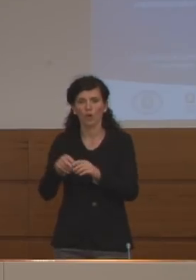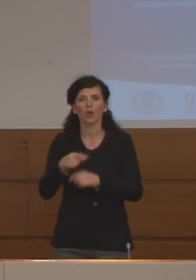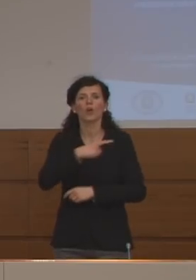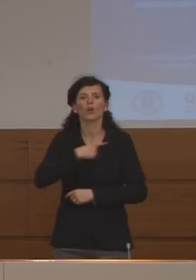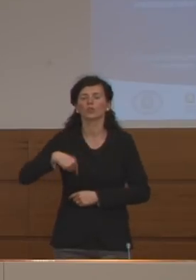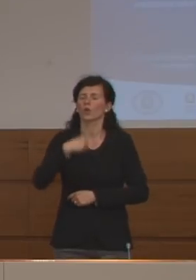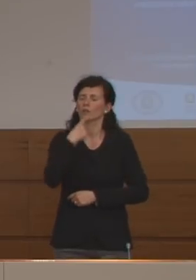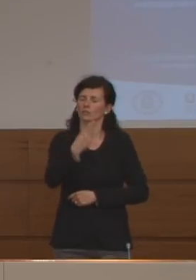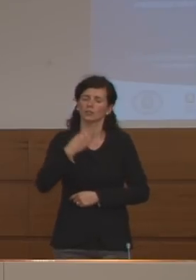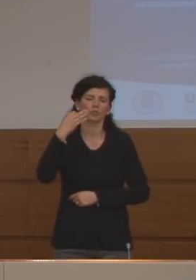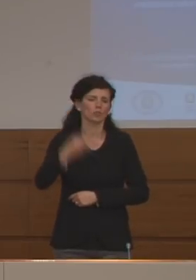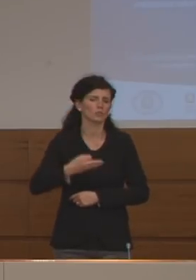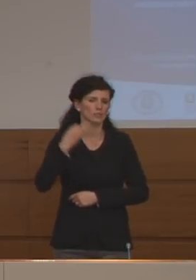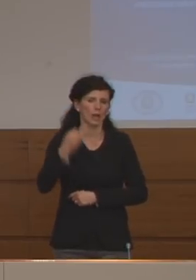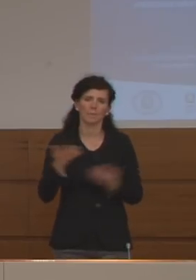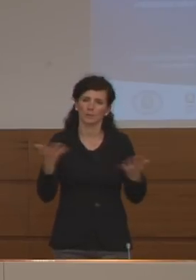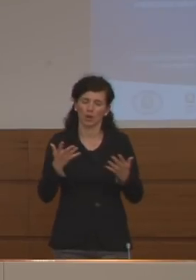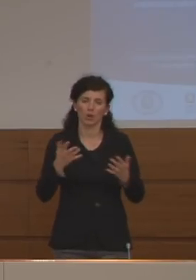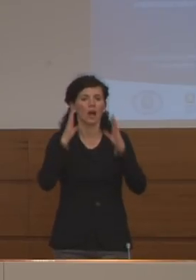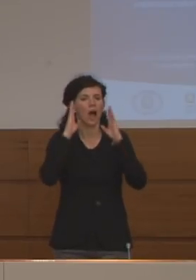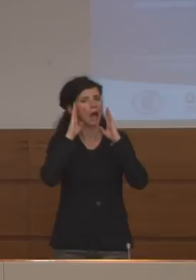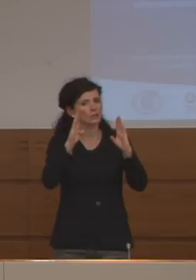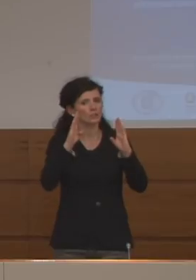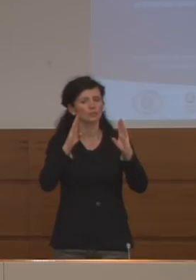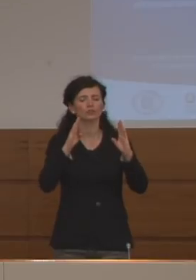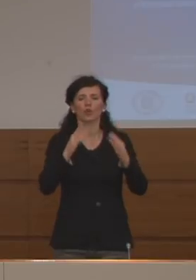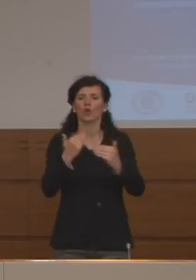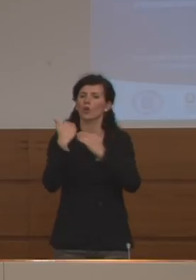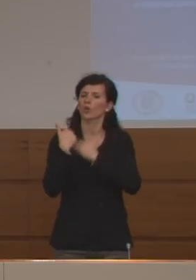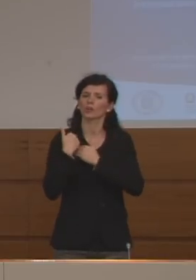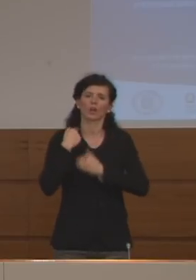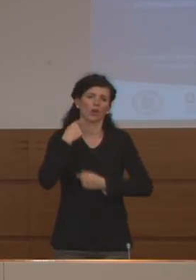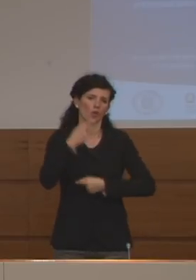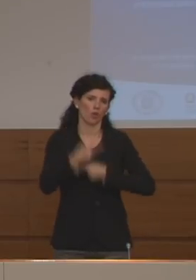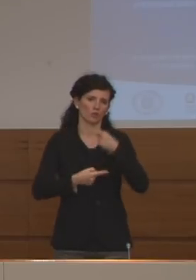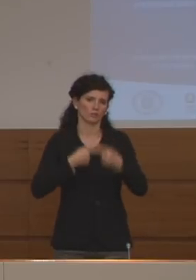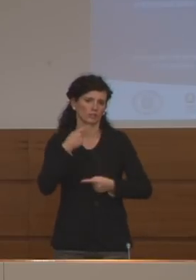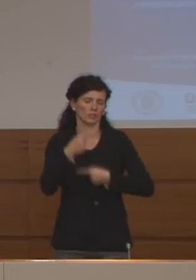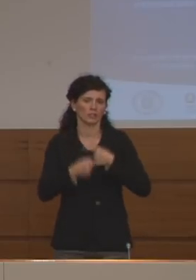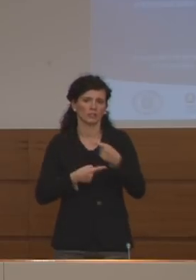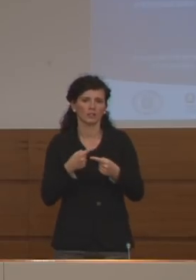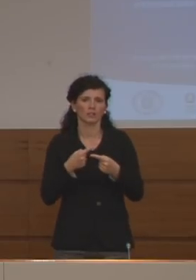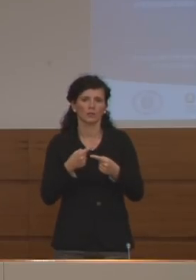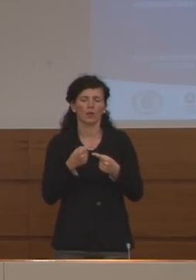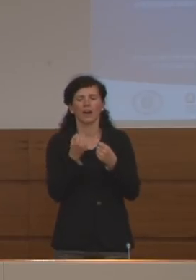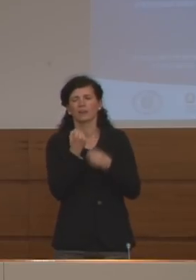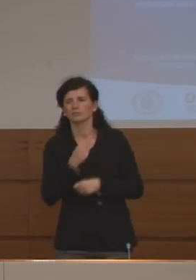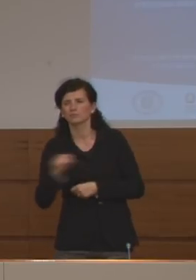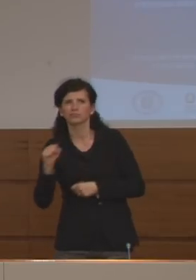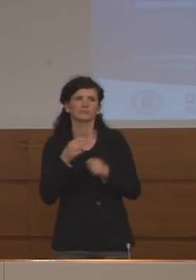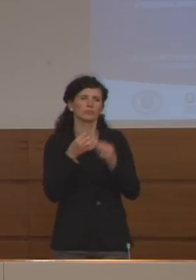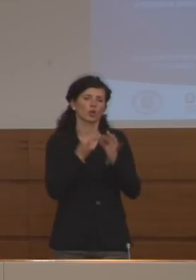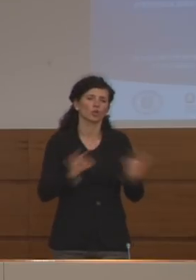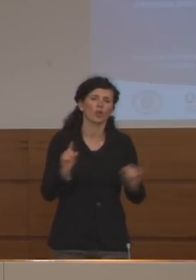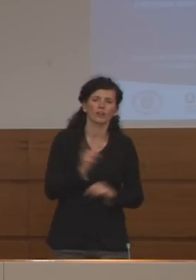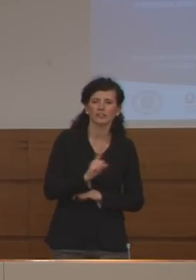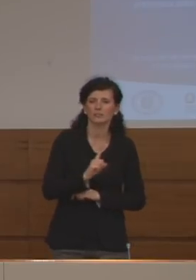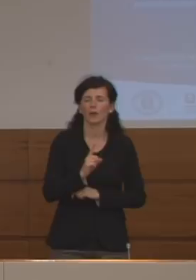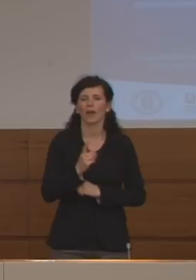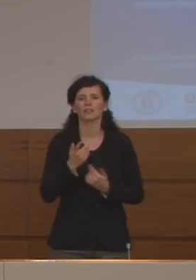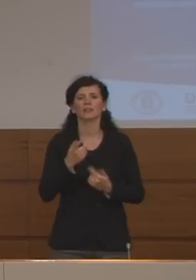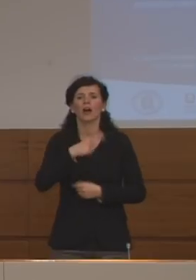allentare la guardia, non bisogna pensare che noi abbiamo vinto la nostra